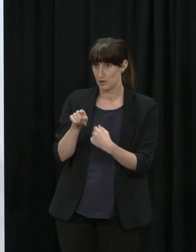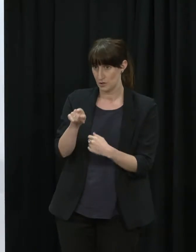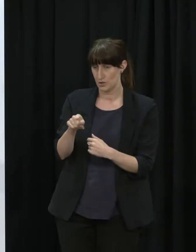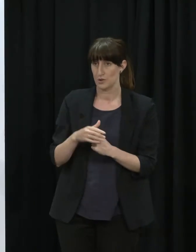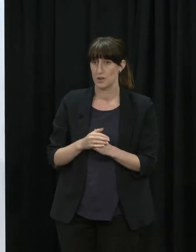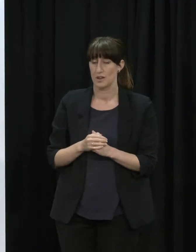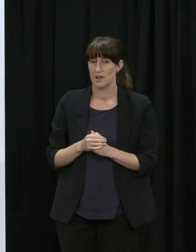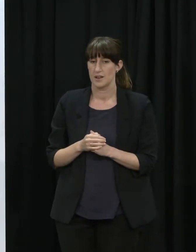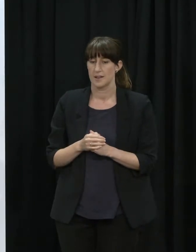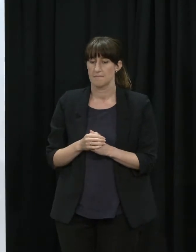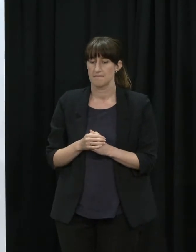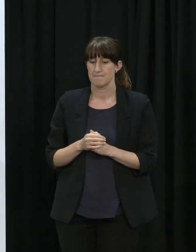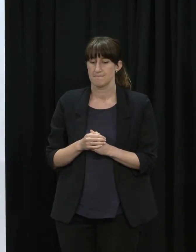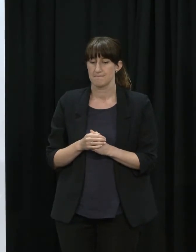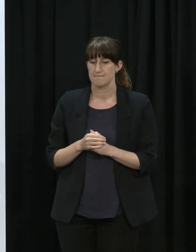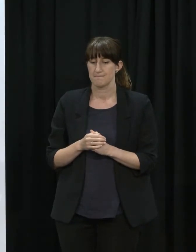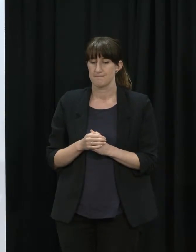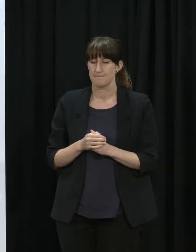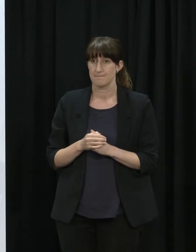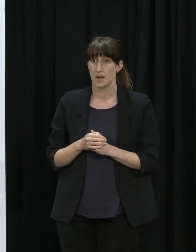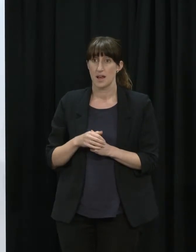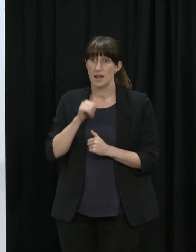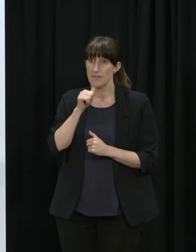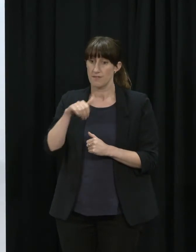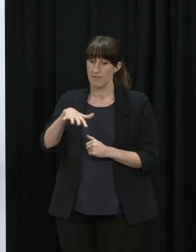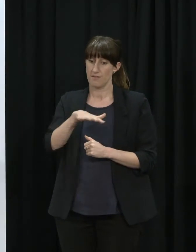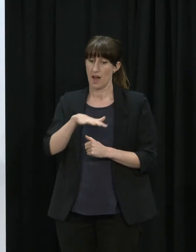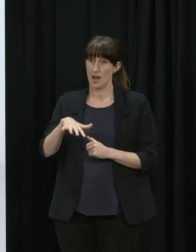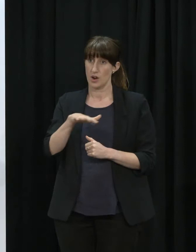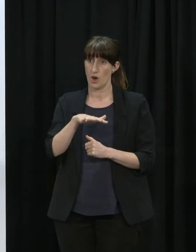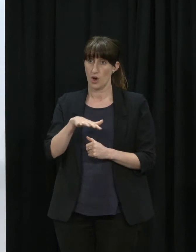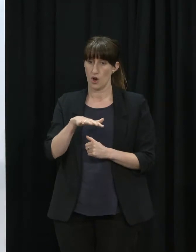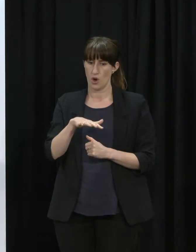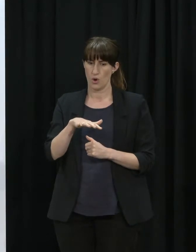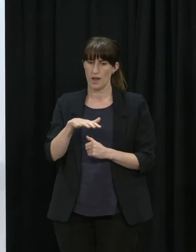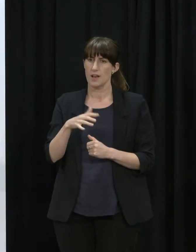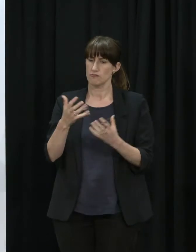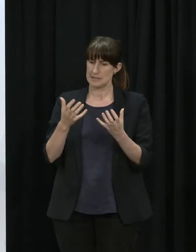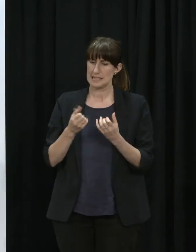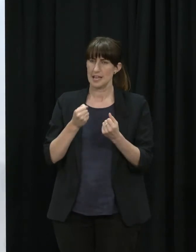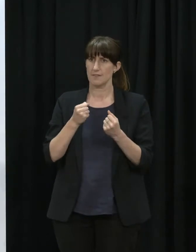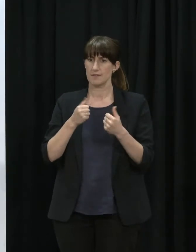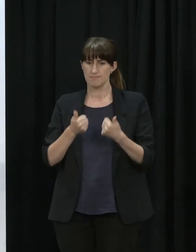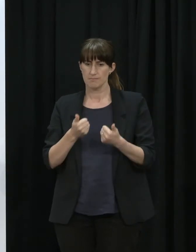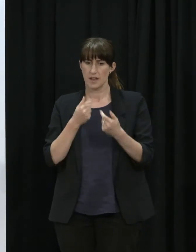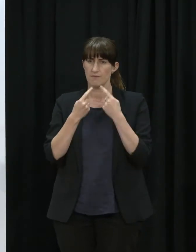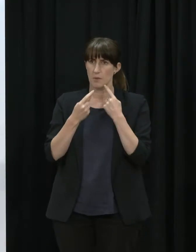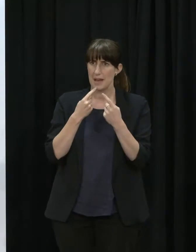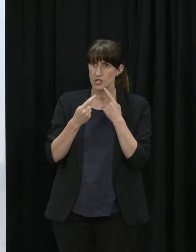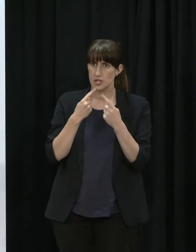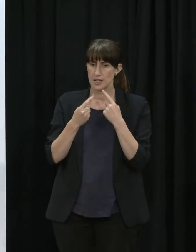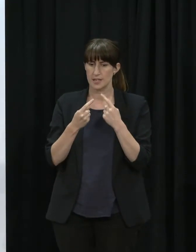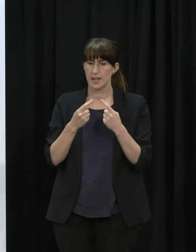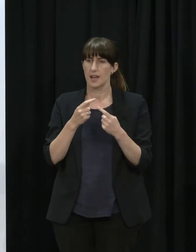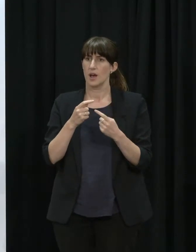karekau e pai.